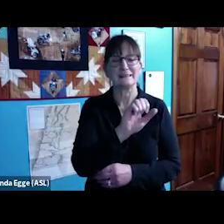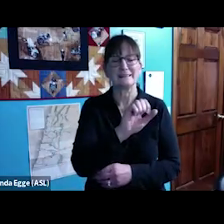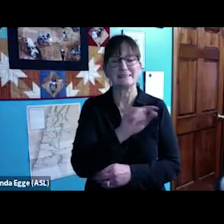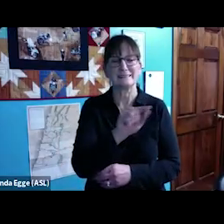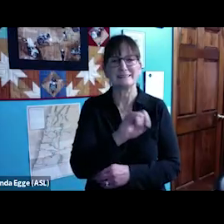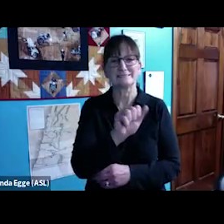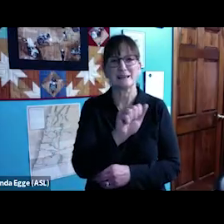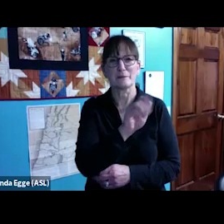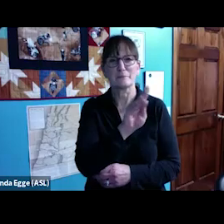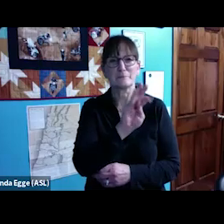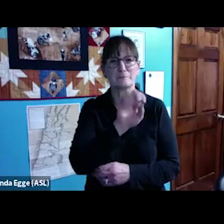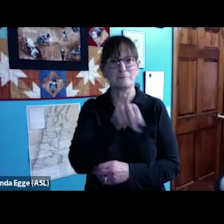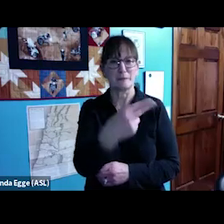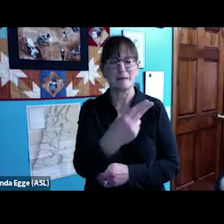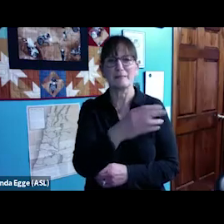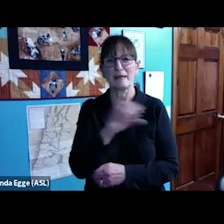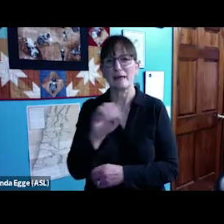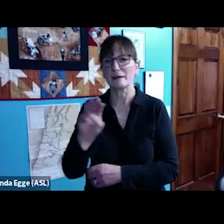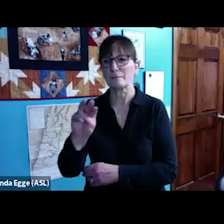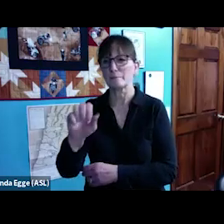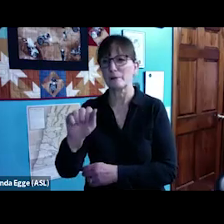y no les tome mucho tiempo.